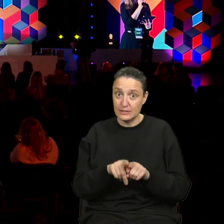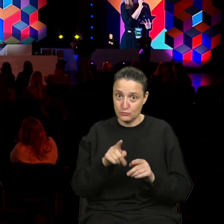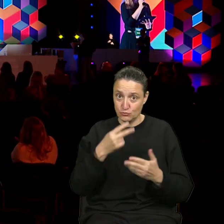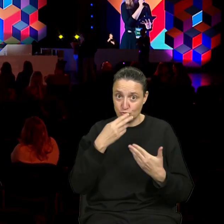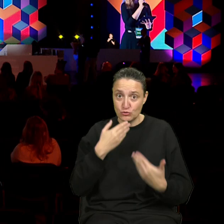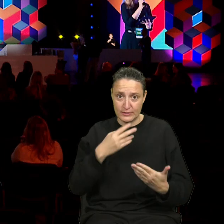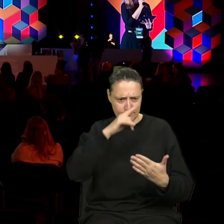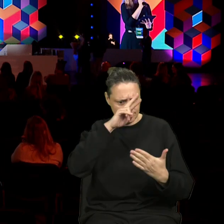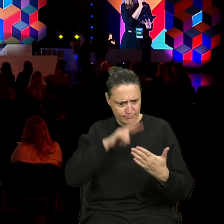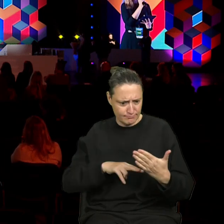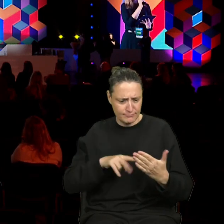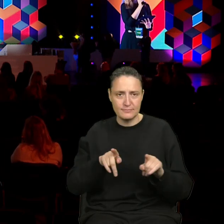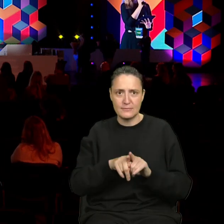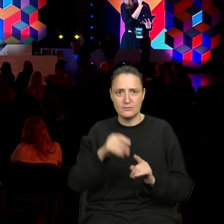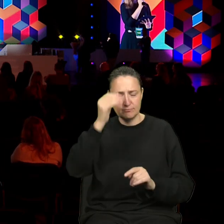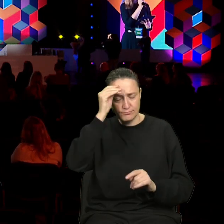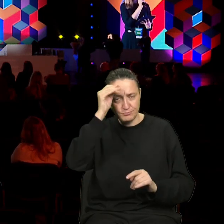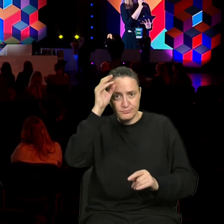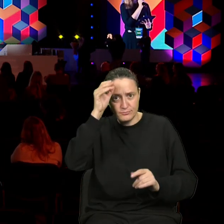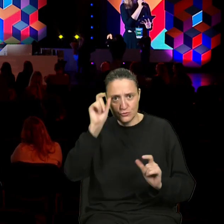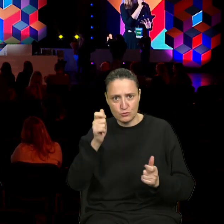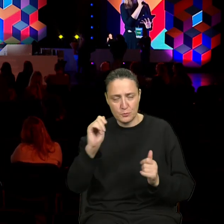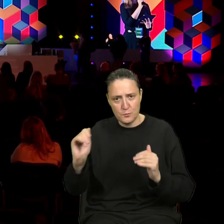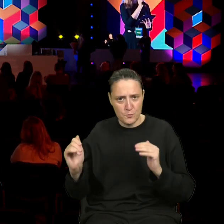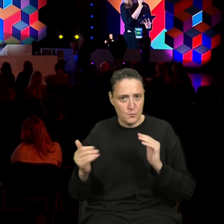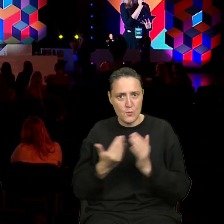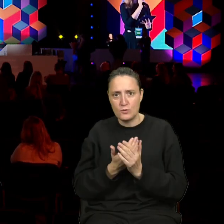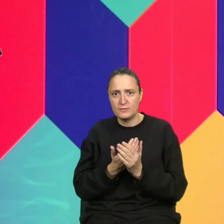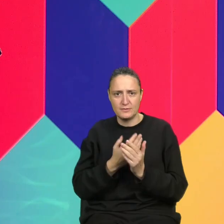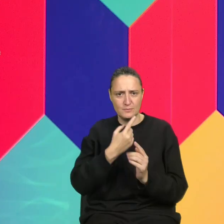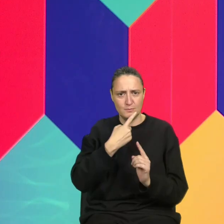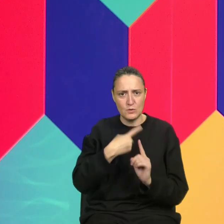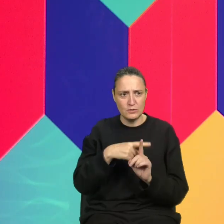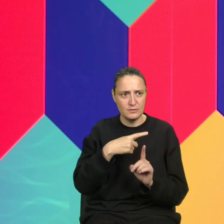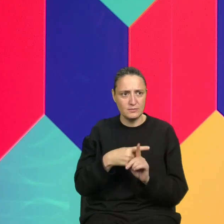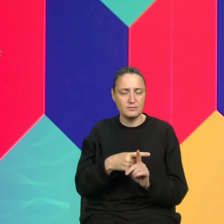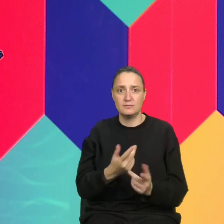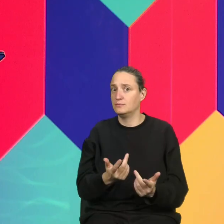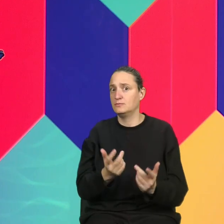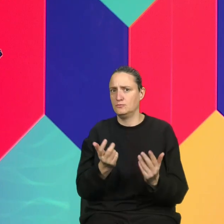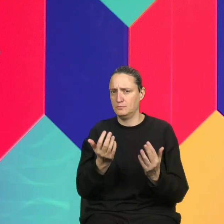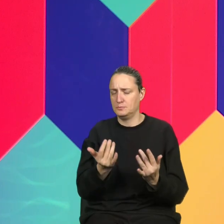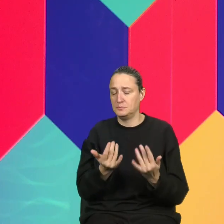słyszałem o Festiwalu Piosenki w Opolu, to dlatego pewnie jeszcze to przysłowie tam nie ma tego charakteru. Jeśli mogę, to ja ze swojej strony tam widziałem